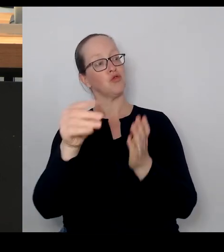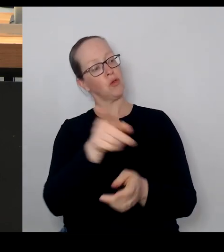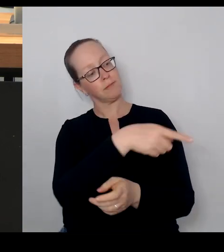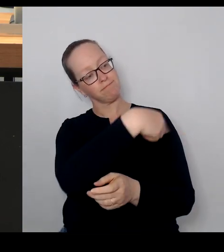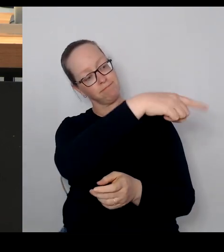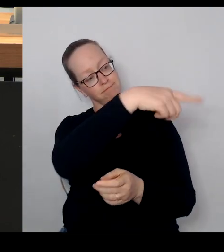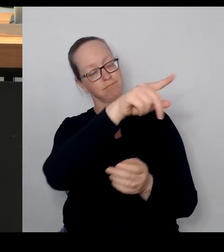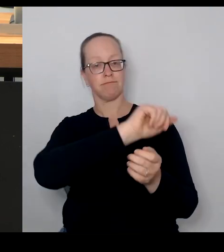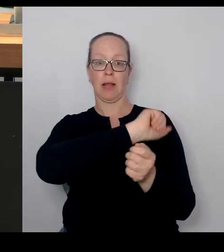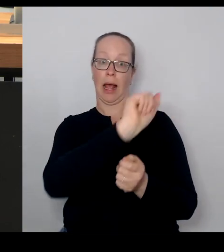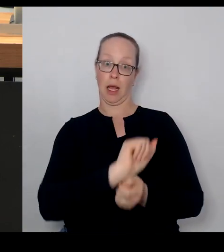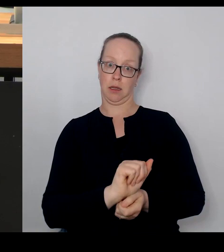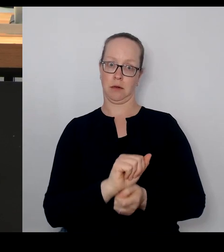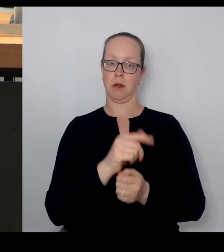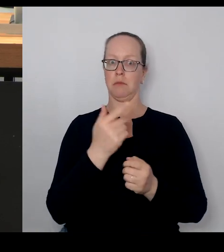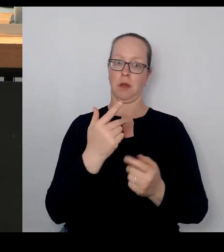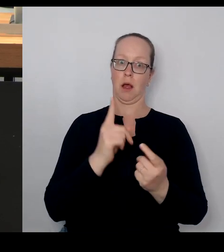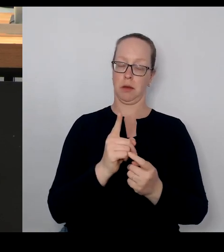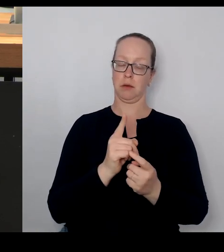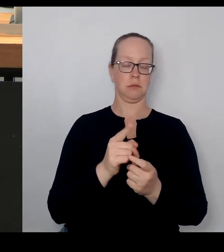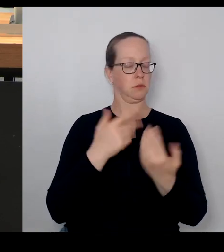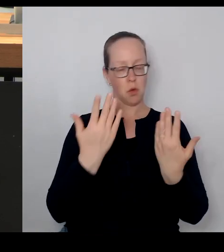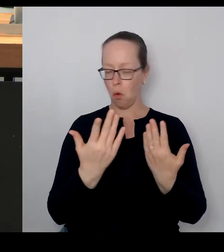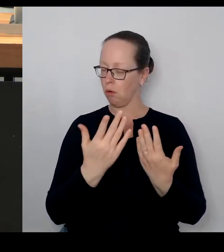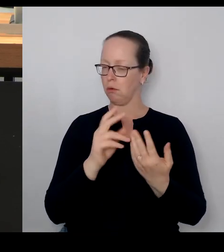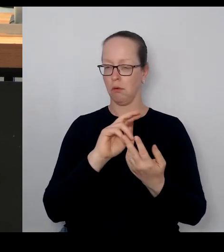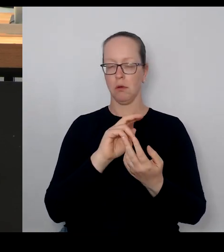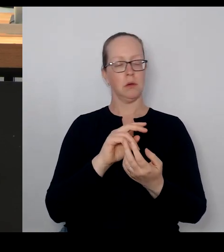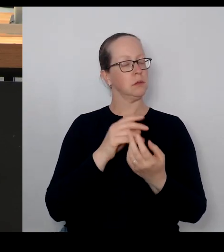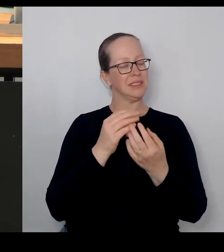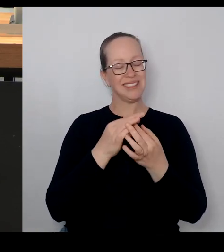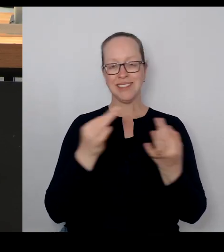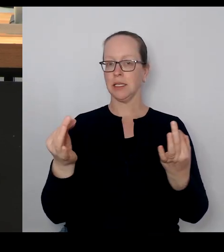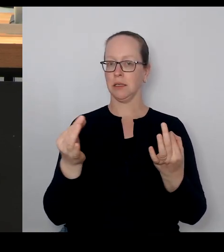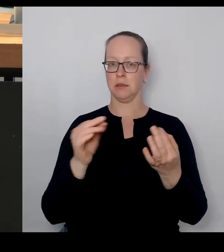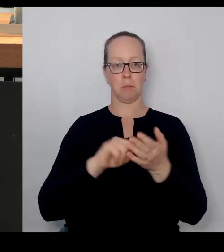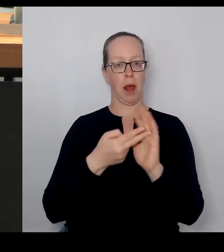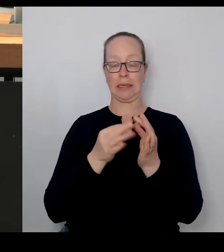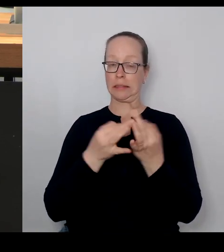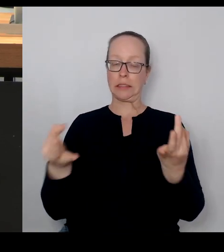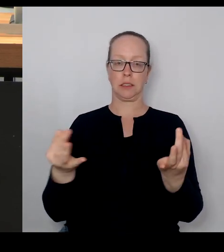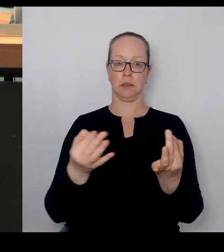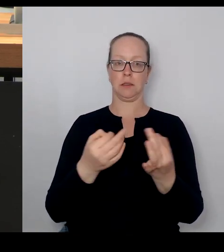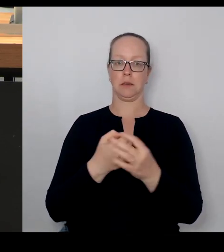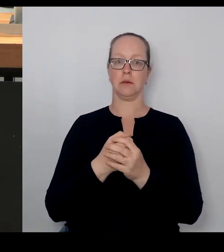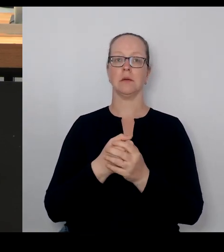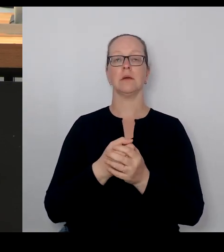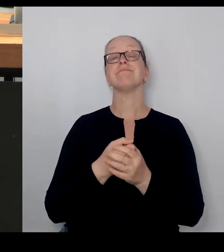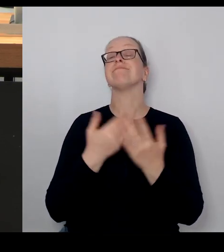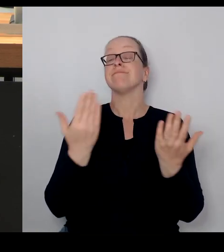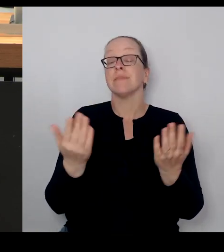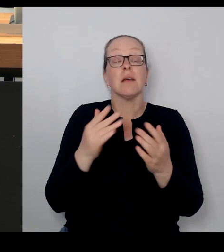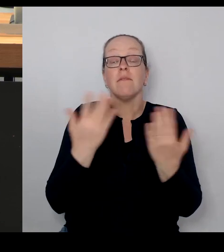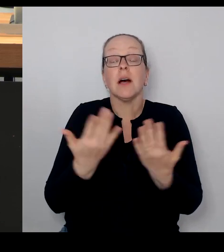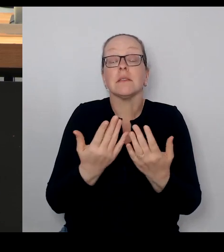Stattdessen werden private Billigfirmen beauftragt. Und das ist nicht nur schlecht für die Sauberkeit, sondern es ist natürlich auch schlecht